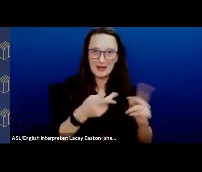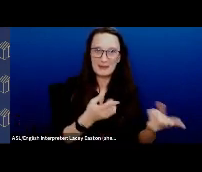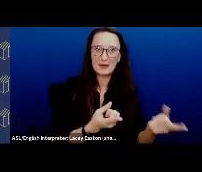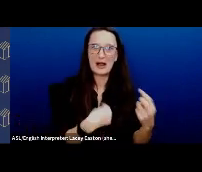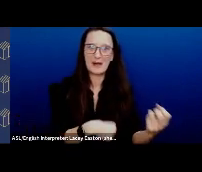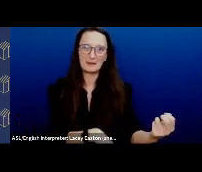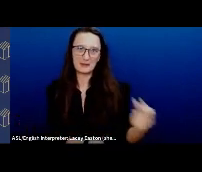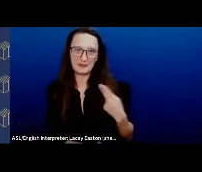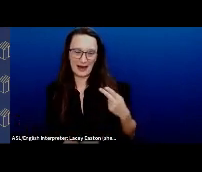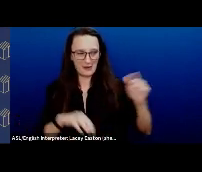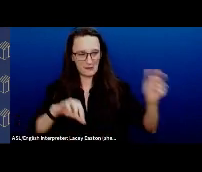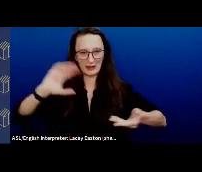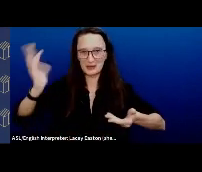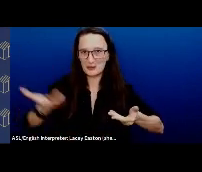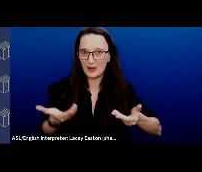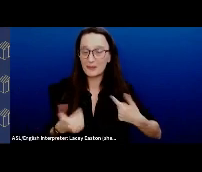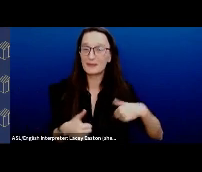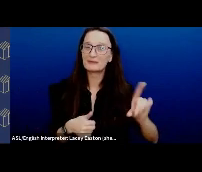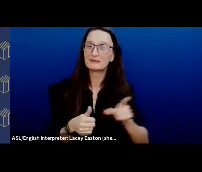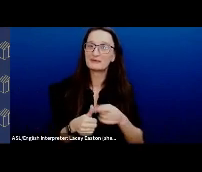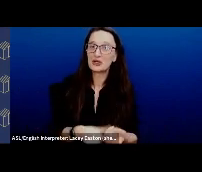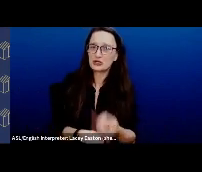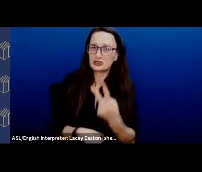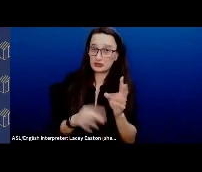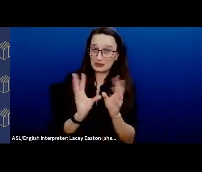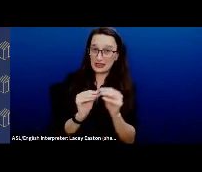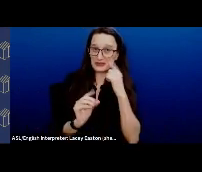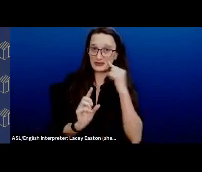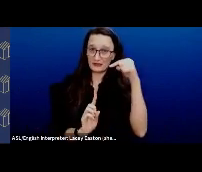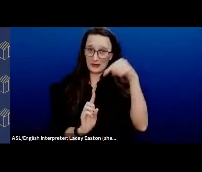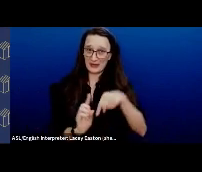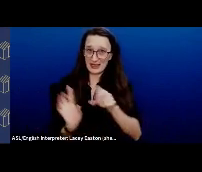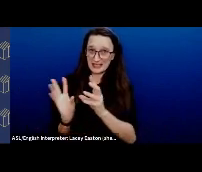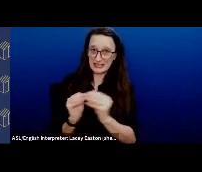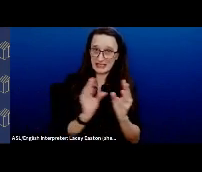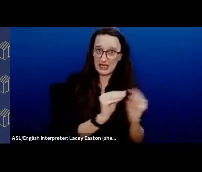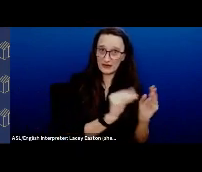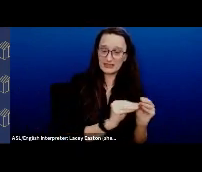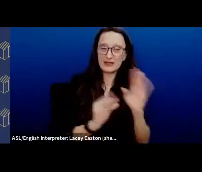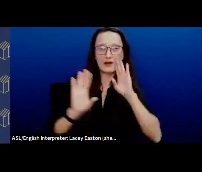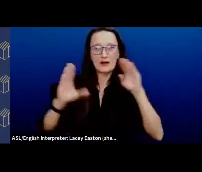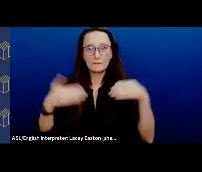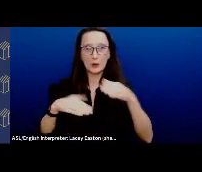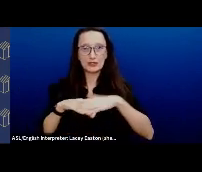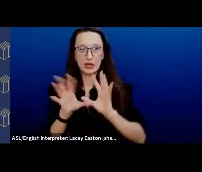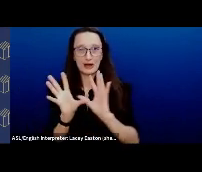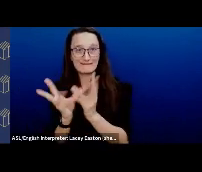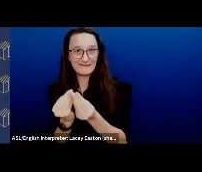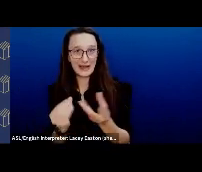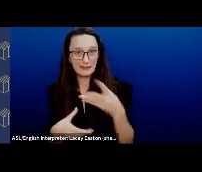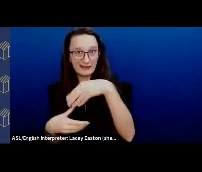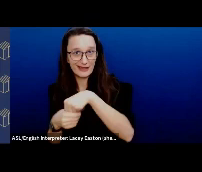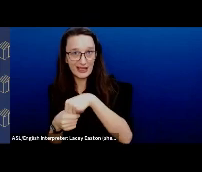sesiones que tuvimos en esta serie se centraron en la participación familiar en apoyo del aprendizaje de los estudiantes. Primero